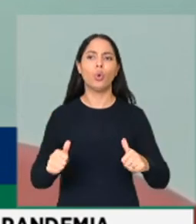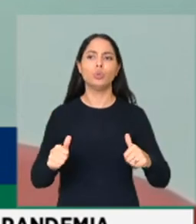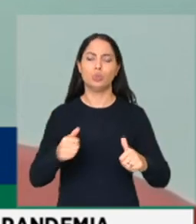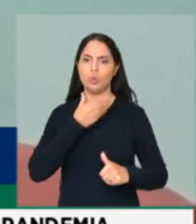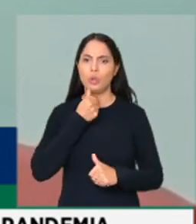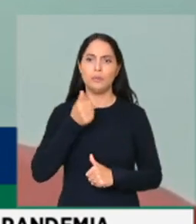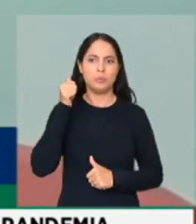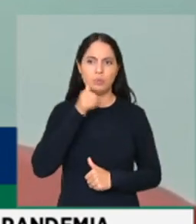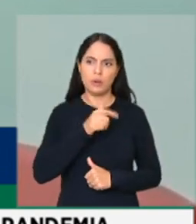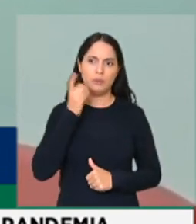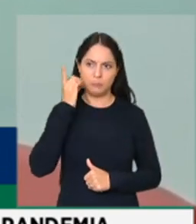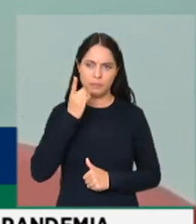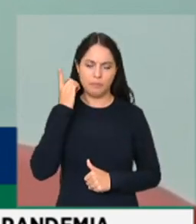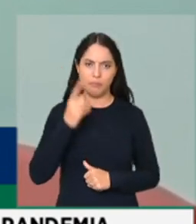A RETOMADA DO TEXTO ORIGINAL.... PERMITINDO...